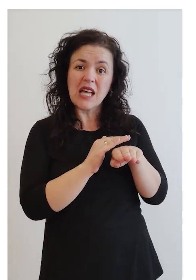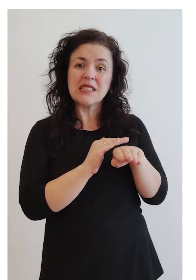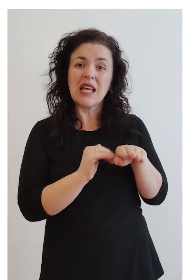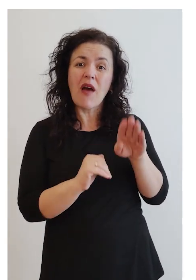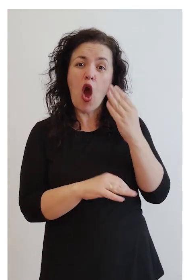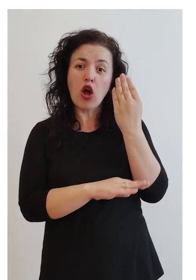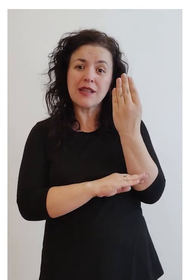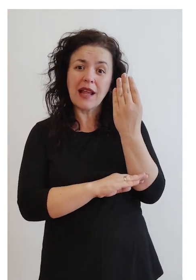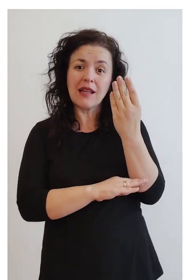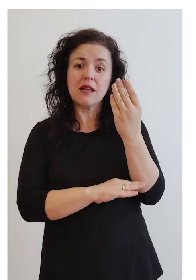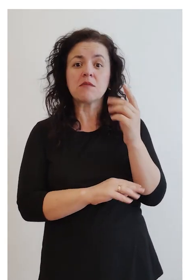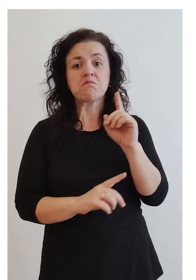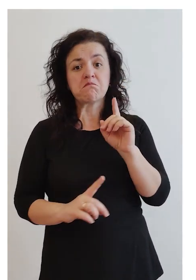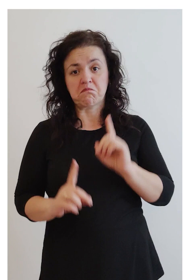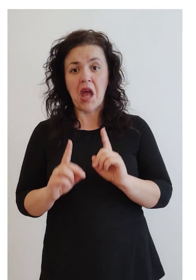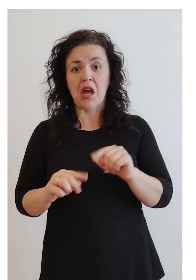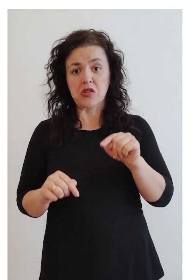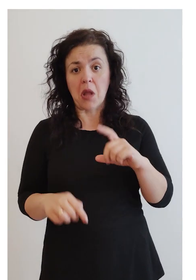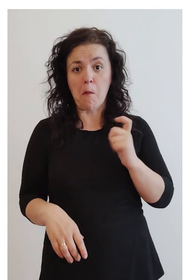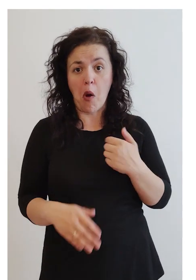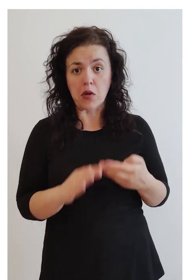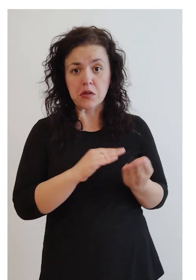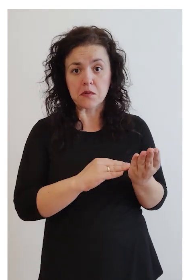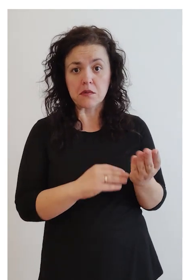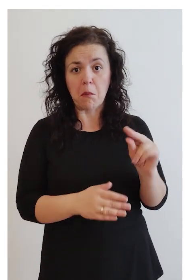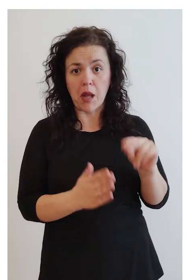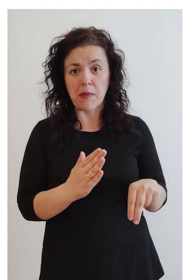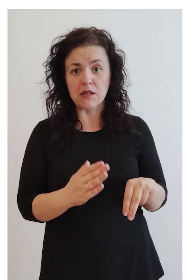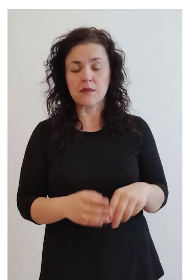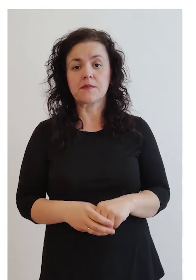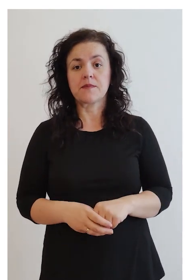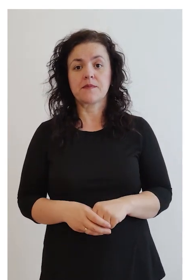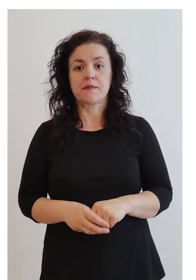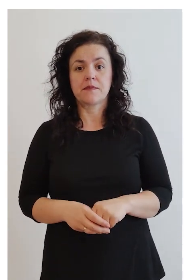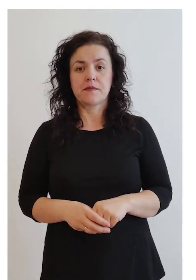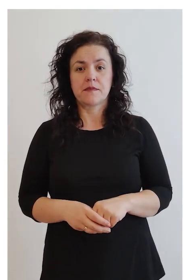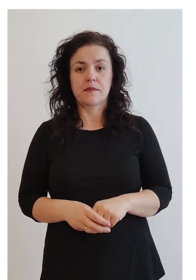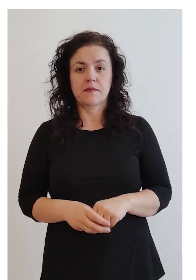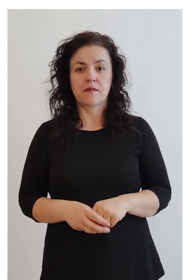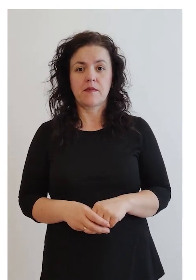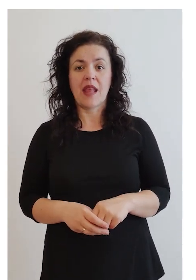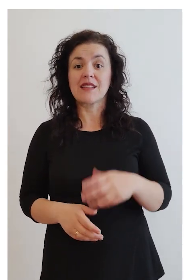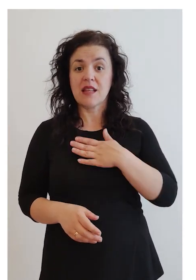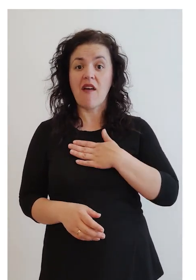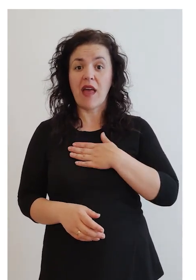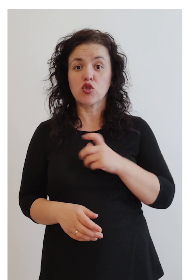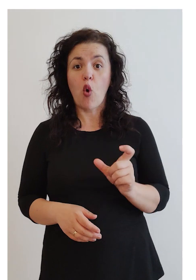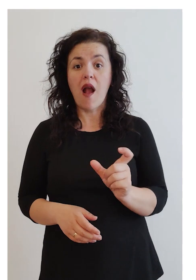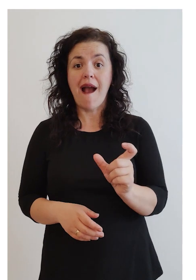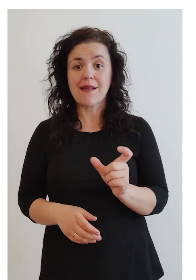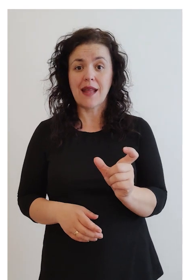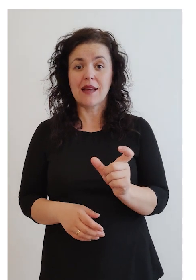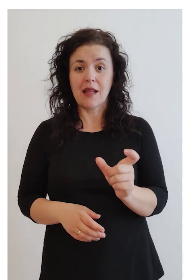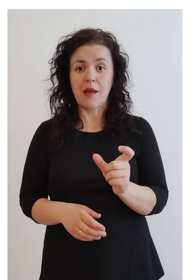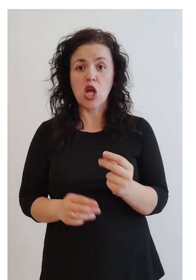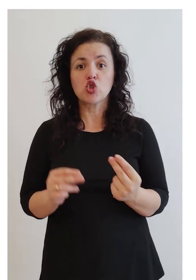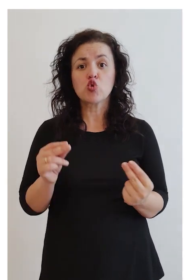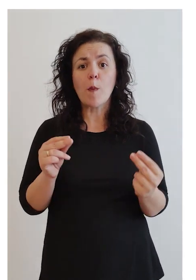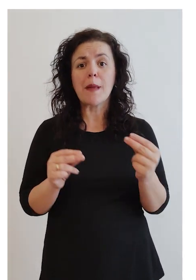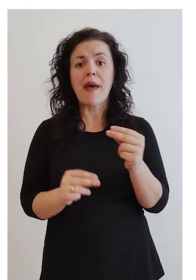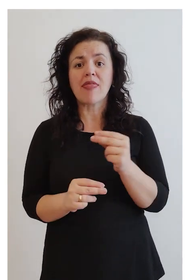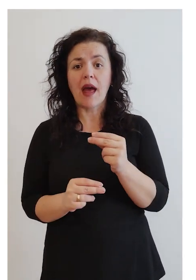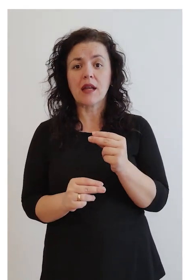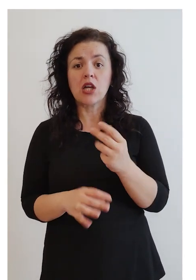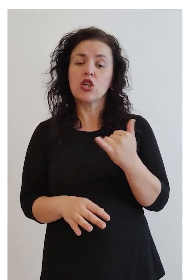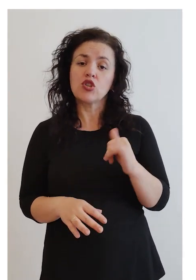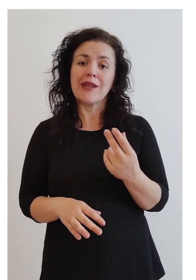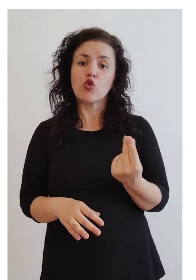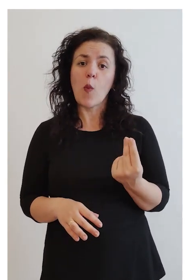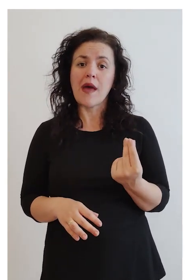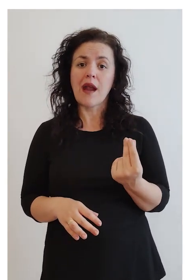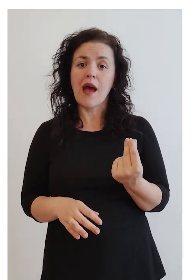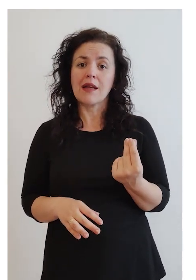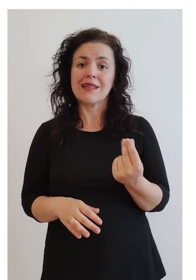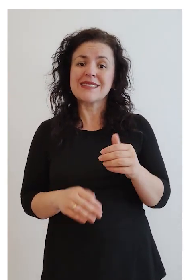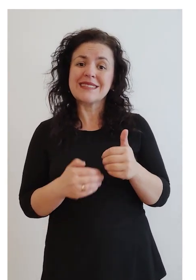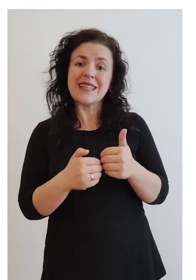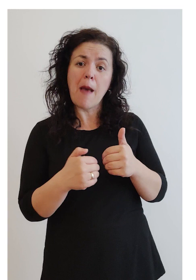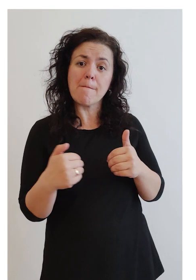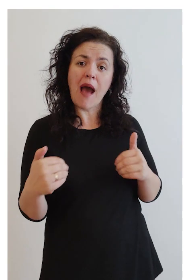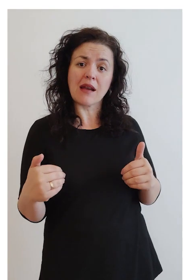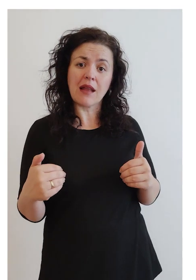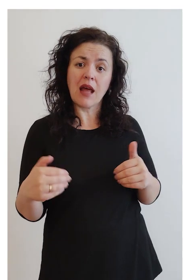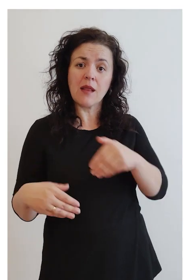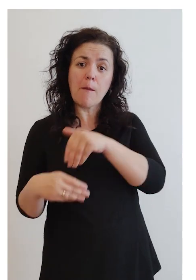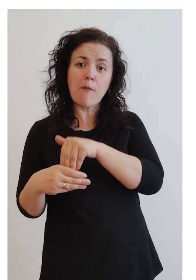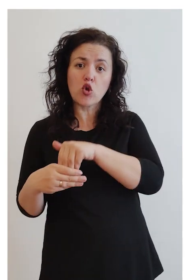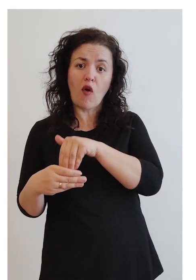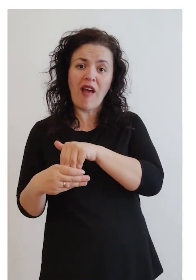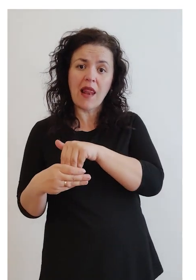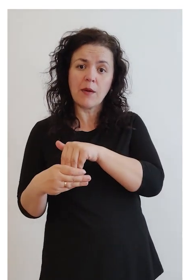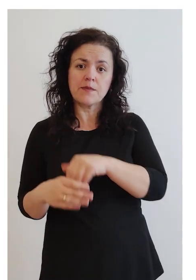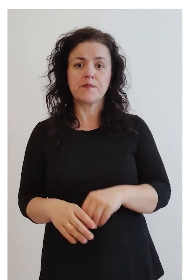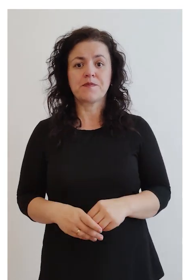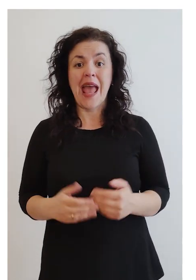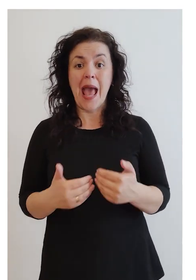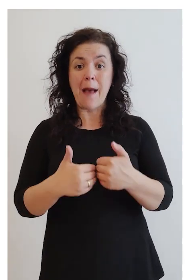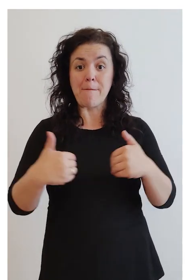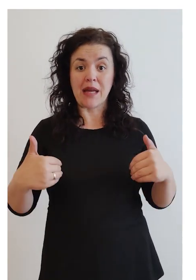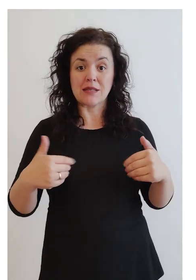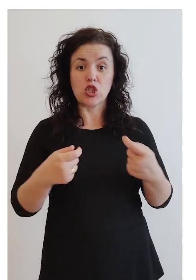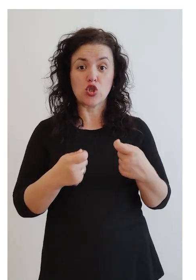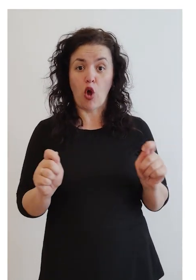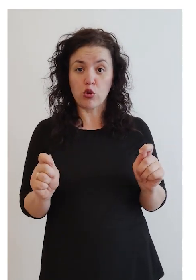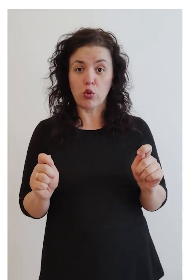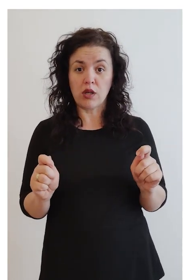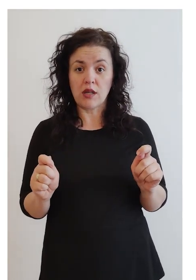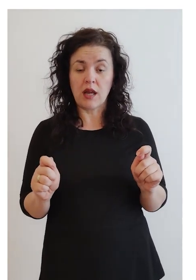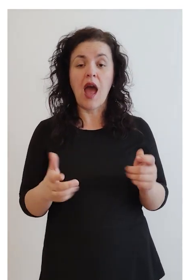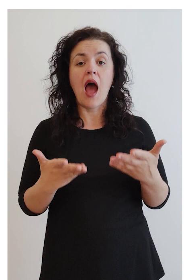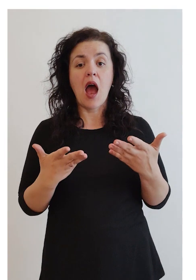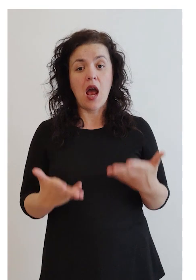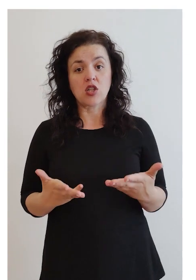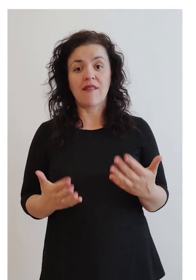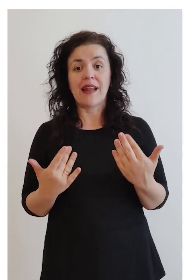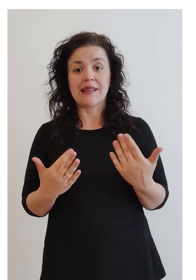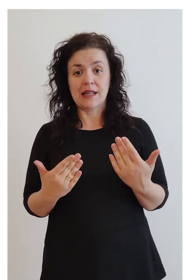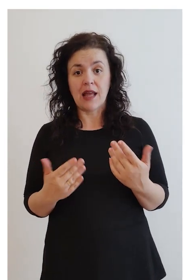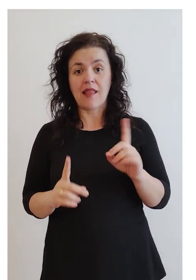Să aveți un card de credit suplimentar și niște numerari separat de portofel. Împărțiți totul în așa fel încât, dacă un portofel este furat, să vă puteți bucura în continuare de călătorie.